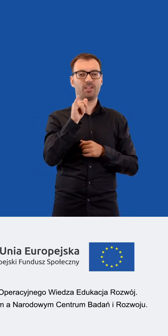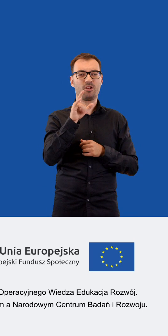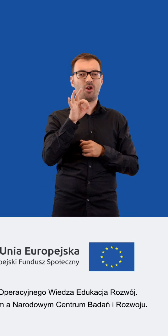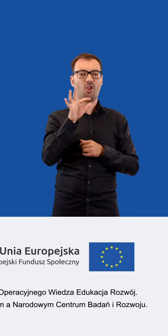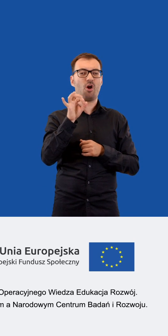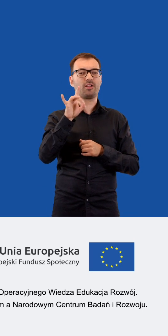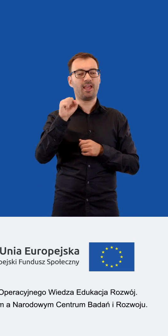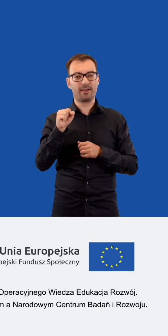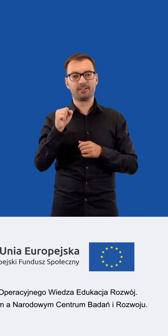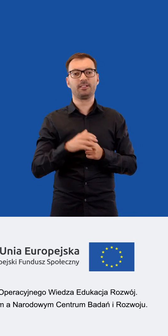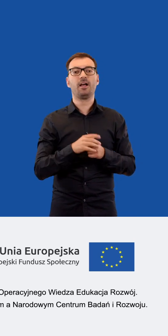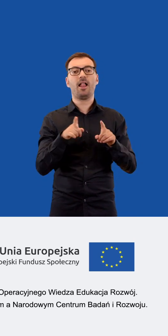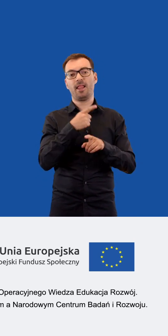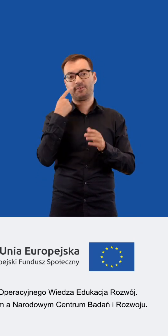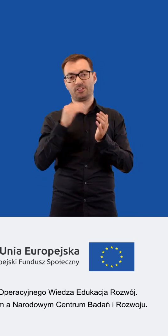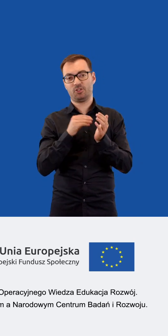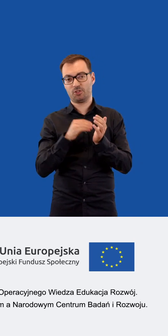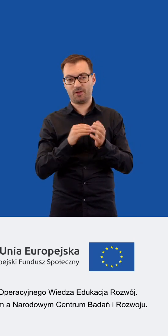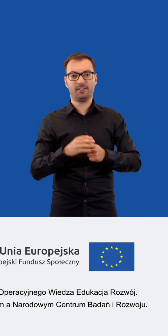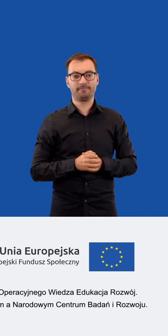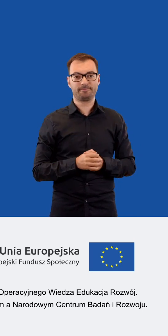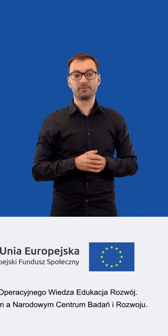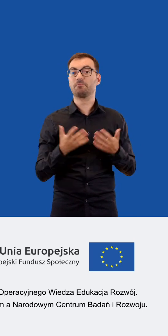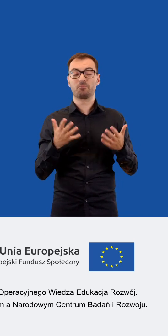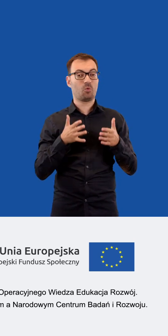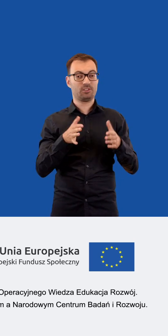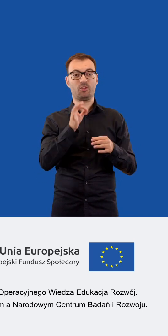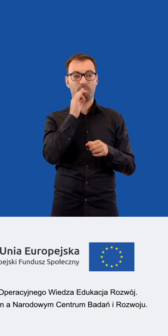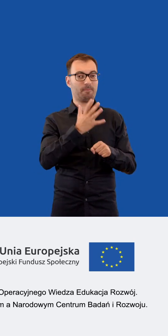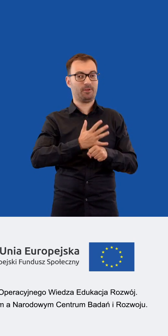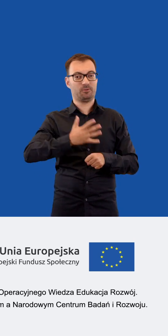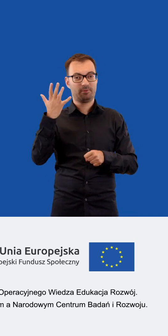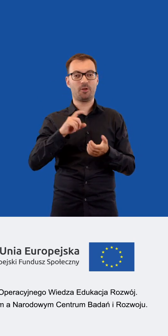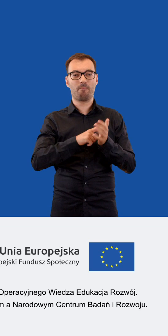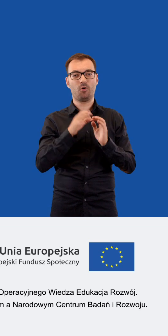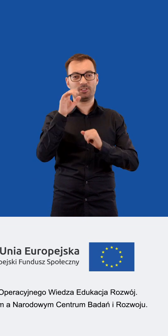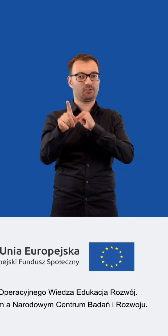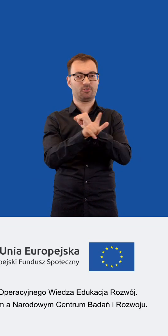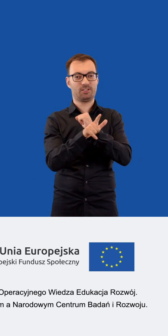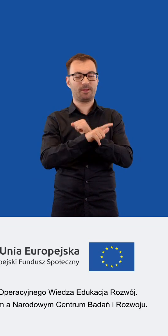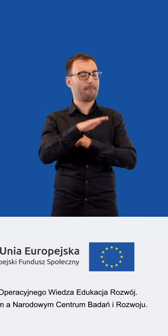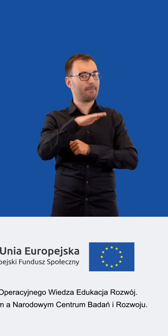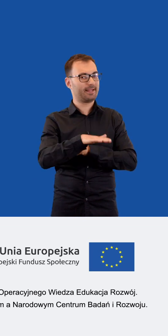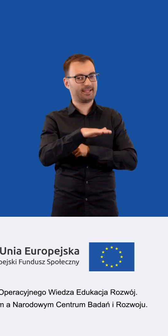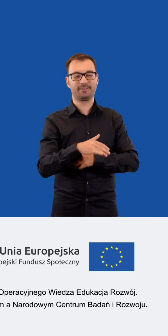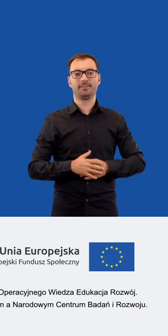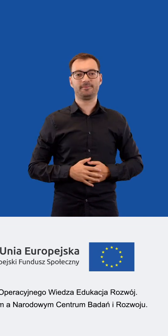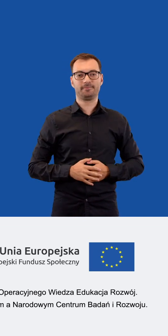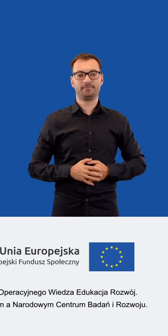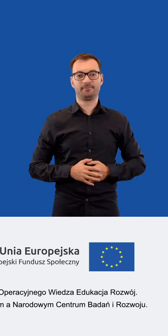Wydziału Neofilologii oraz Wydziału Lingwistyki Stosowanej przy ulicy Dobrej 55, pokój 070 na parterze.